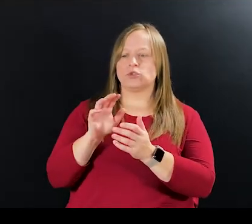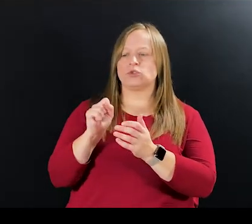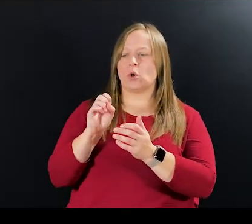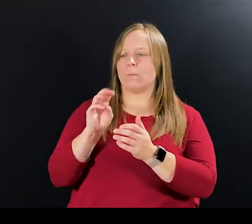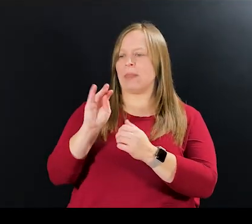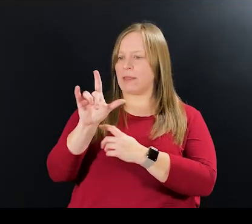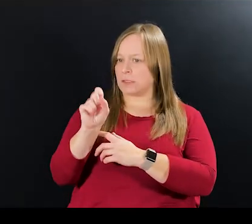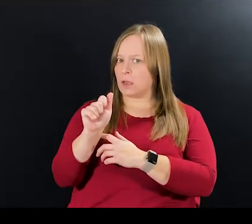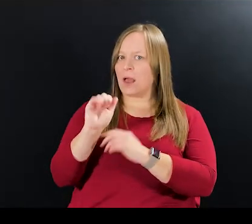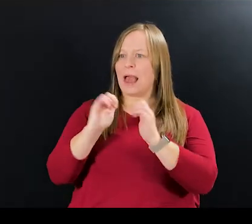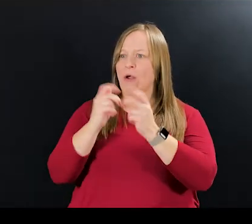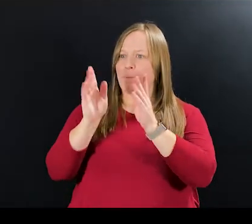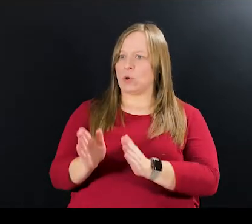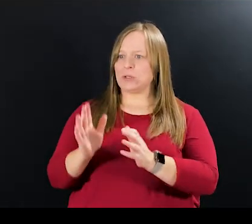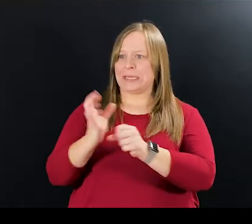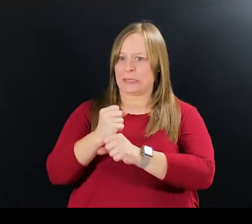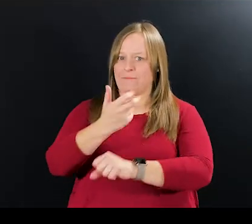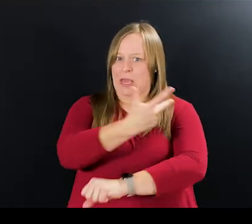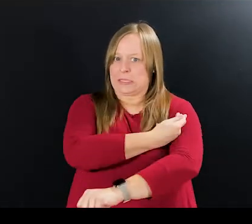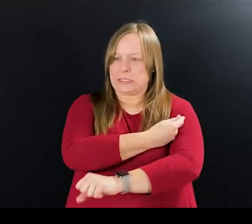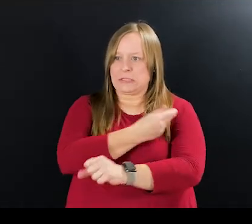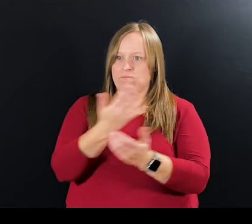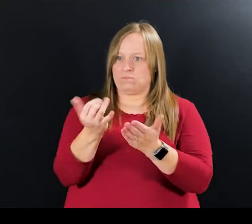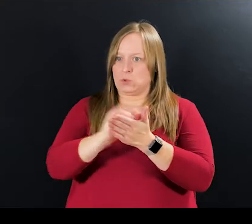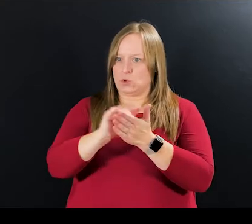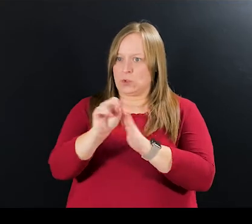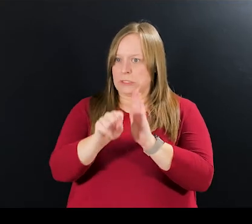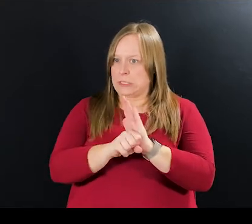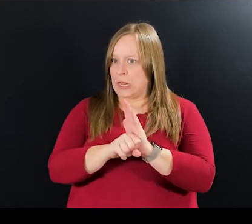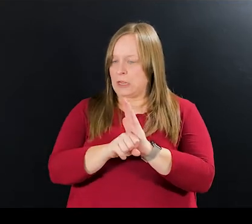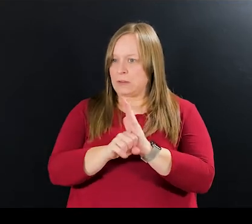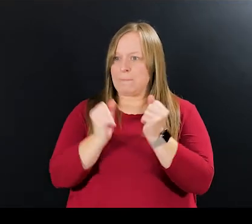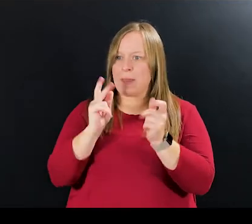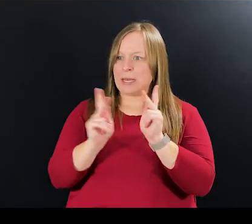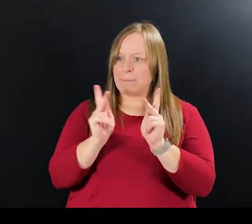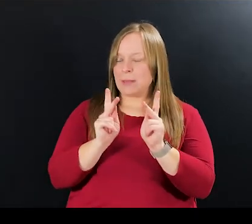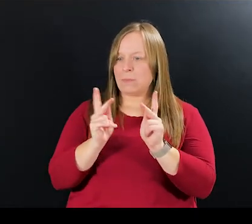Melissa, ¿cómo puede una persona recibir la vacuna en el estado de Nueva York?